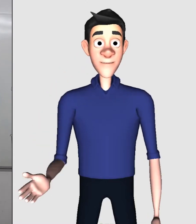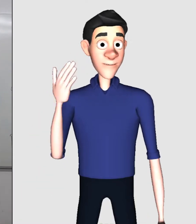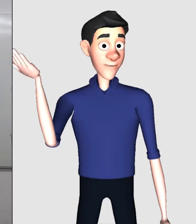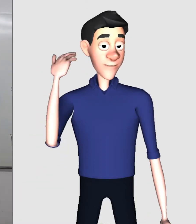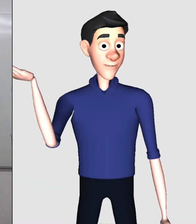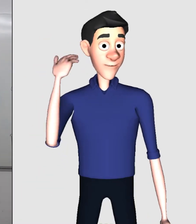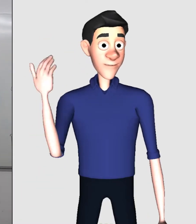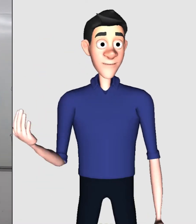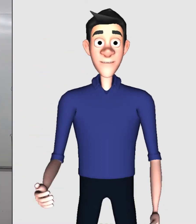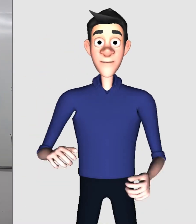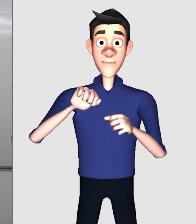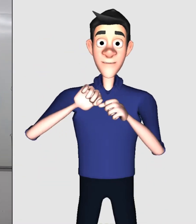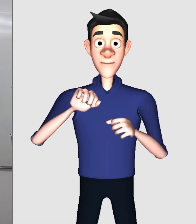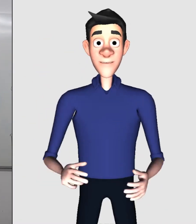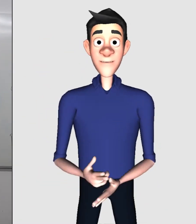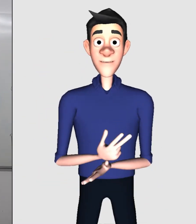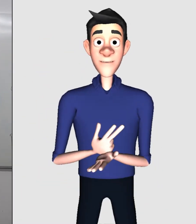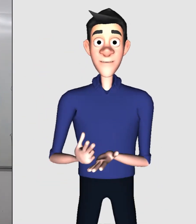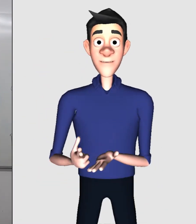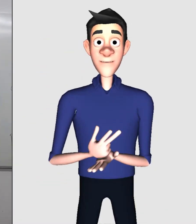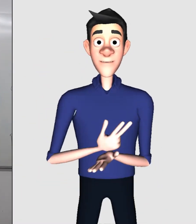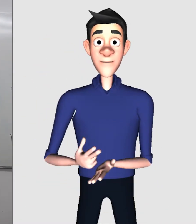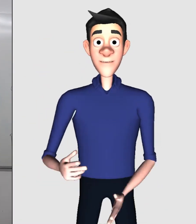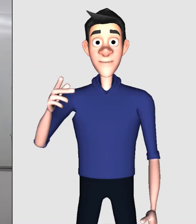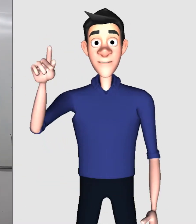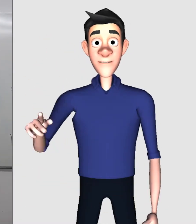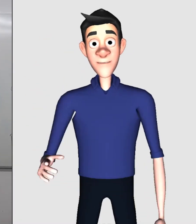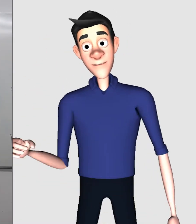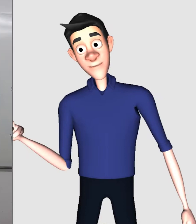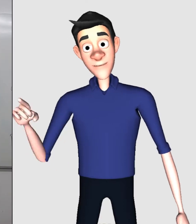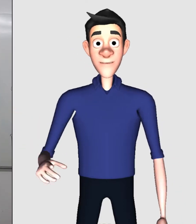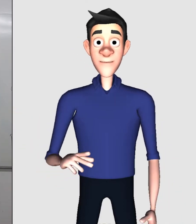Se nós observarmos, também tem duas tensões, portanto igual a 2T